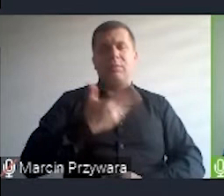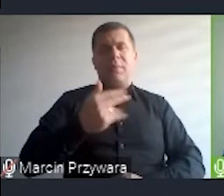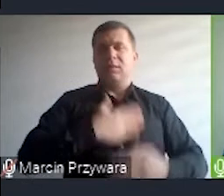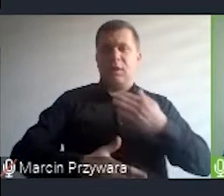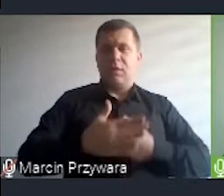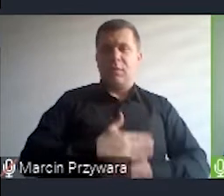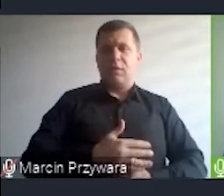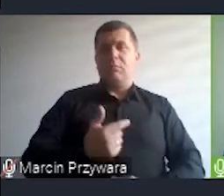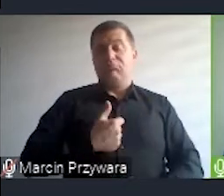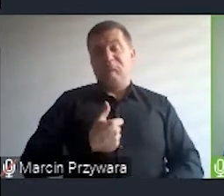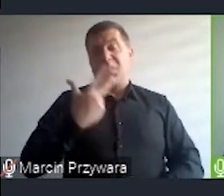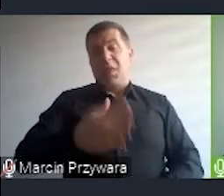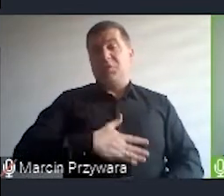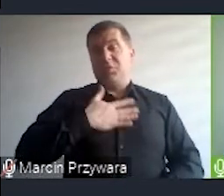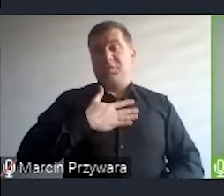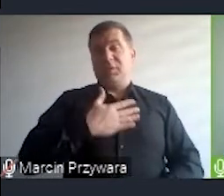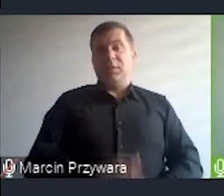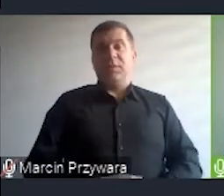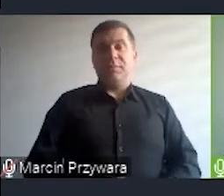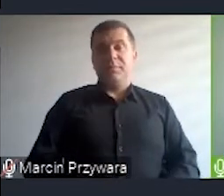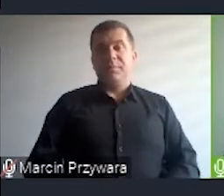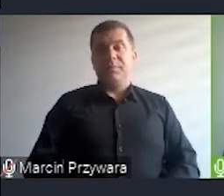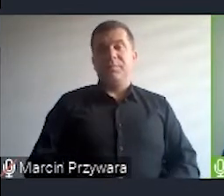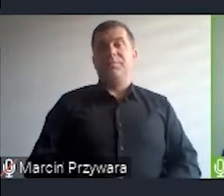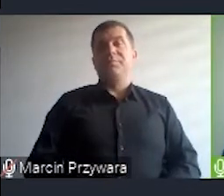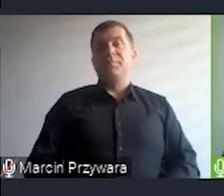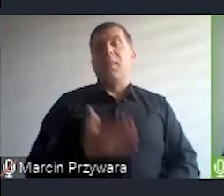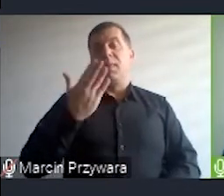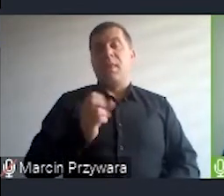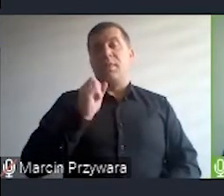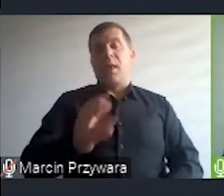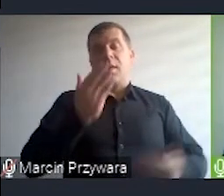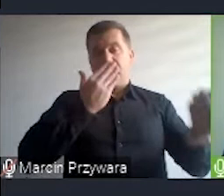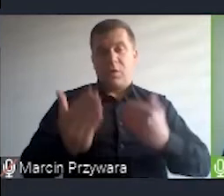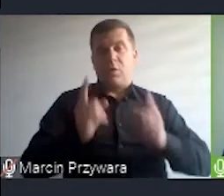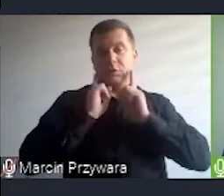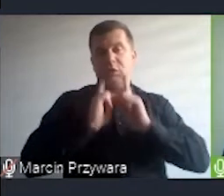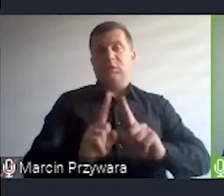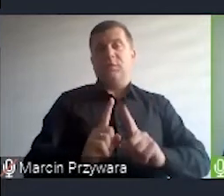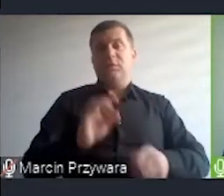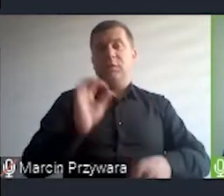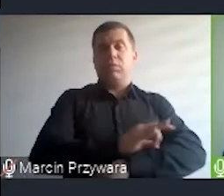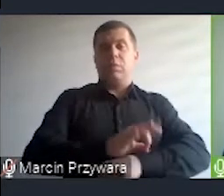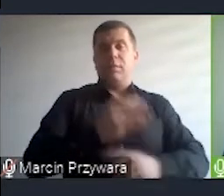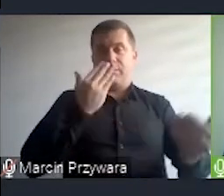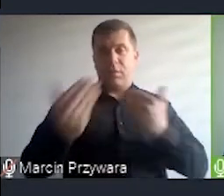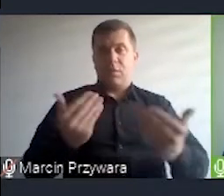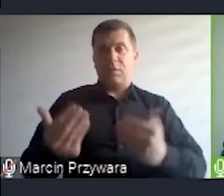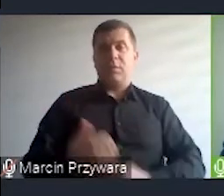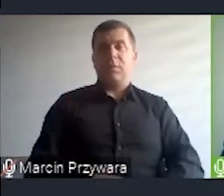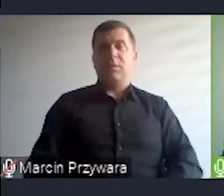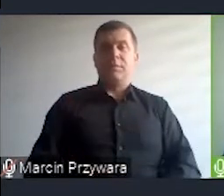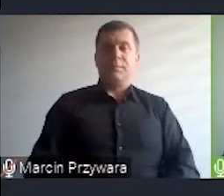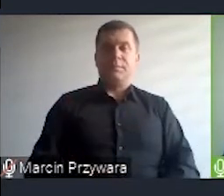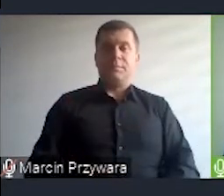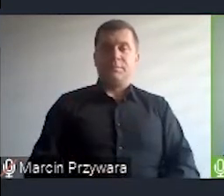i ja się wcale nie dziwię. Natomiast tak ta nasza rzeczywistość projektowa wygląda.